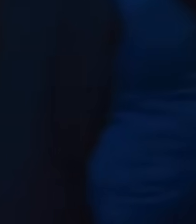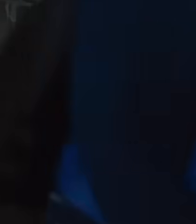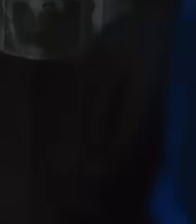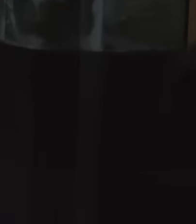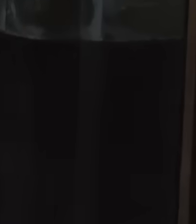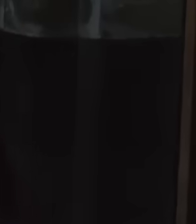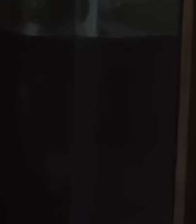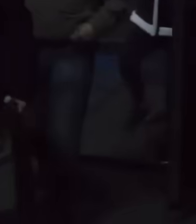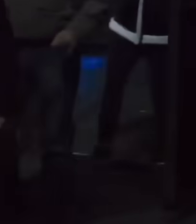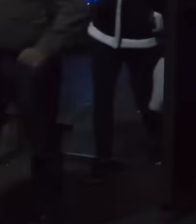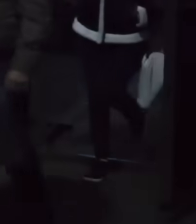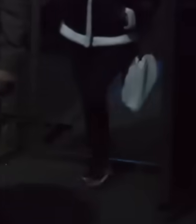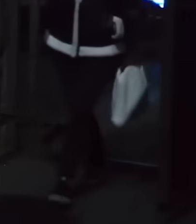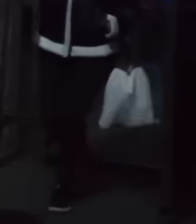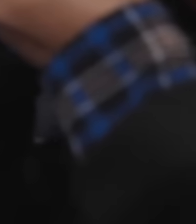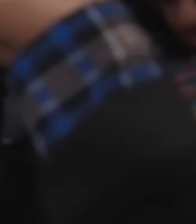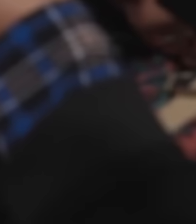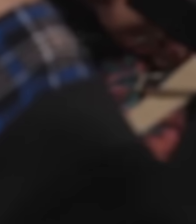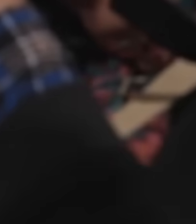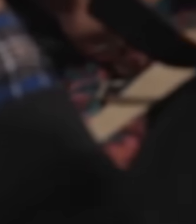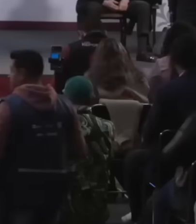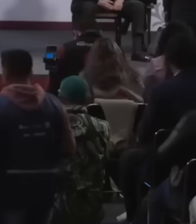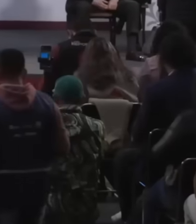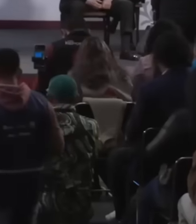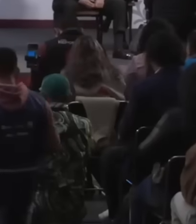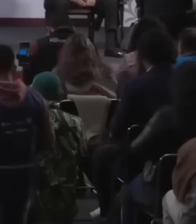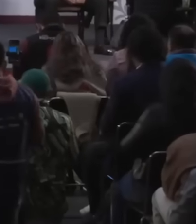Llega nuevamente a la mañanera la reportera reina Jaidé Ramírez,